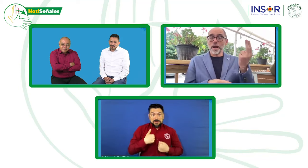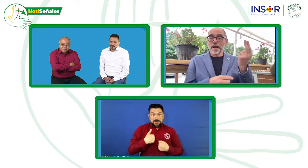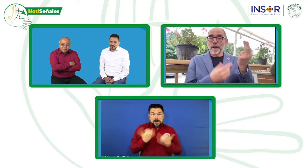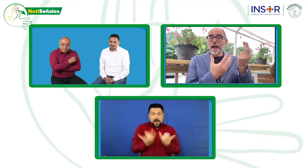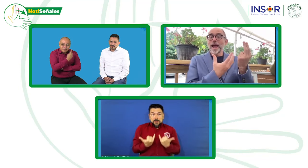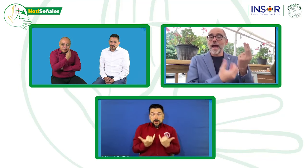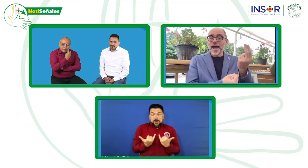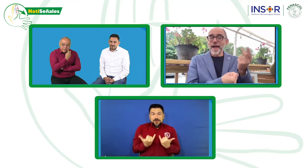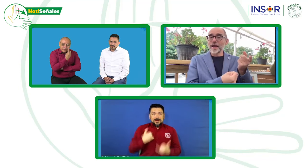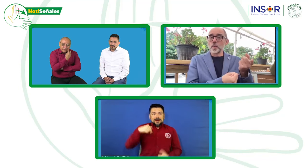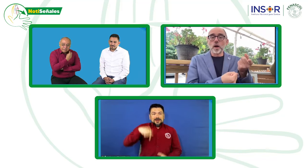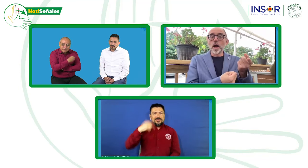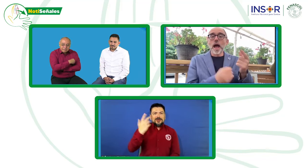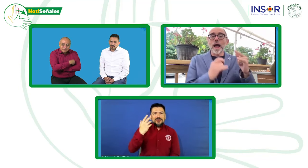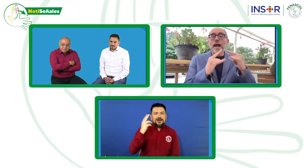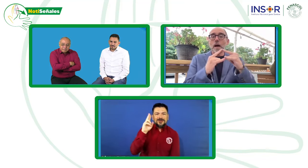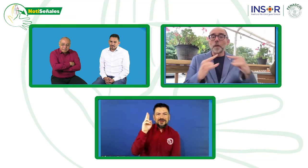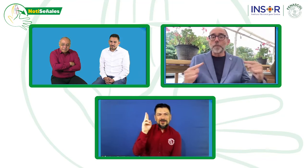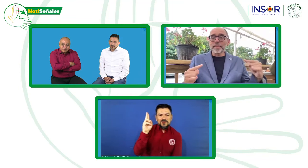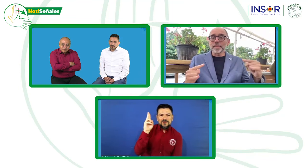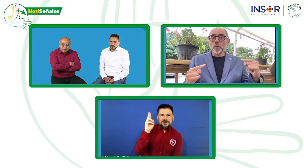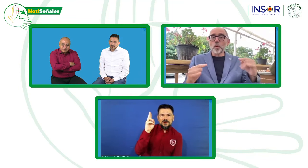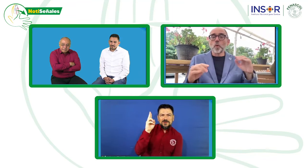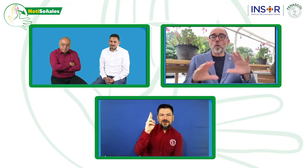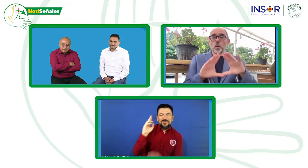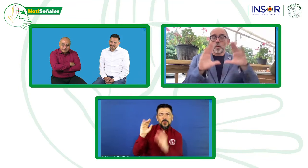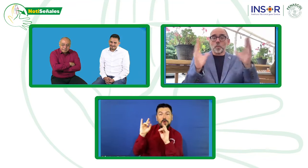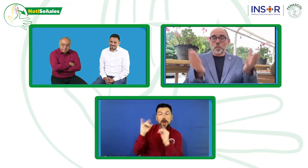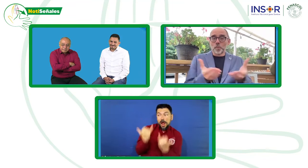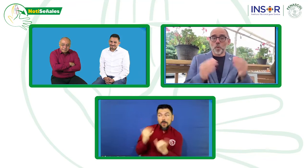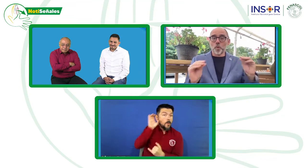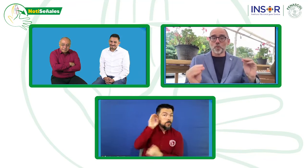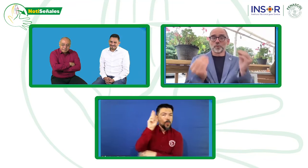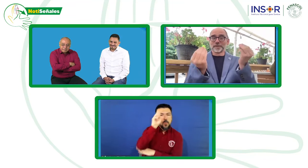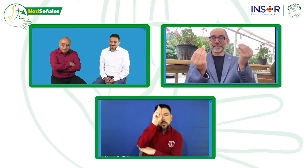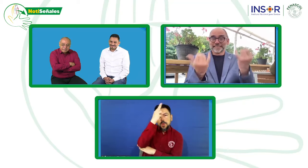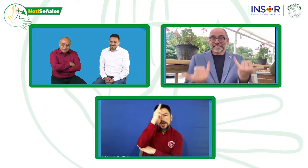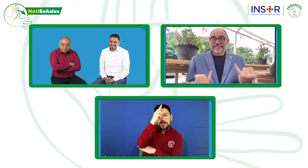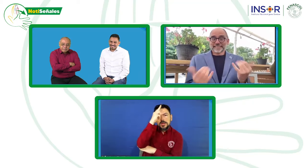Suramérica. Gracias por ese trabajo.